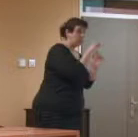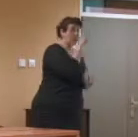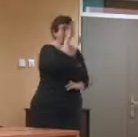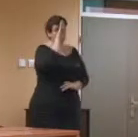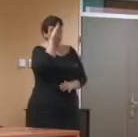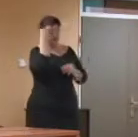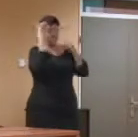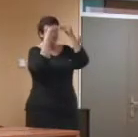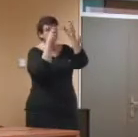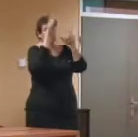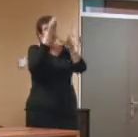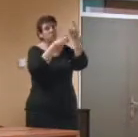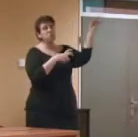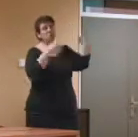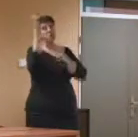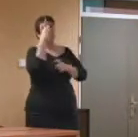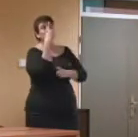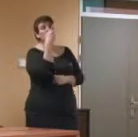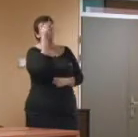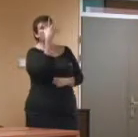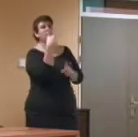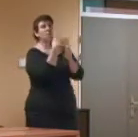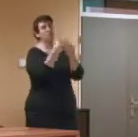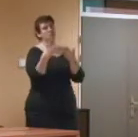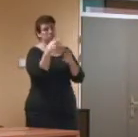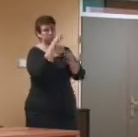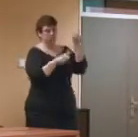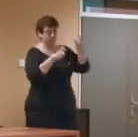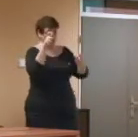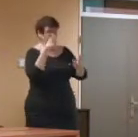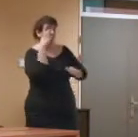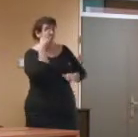1,5 millones de personas, al final solo vinieron según fuentes policiales